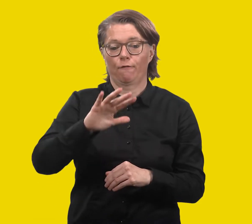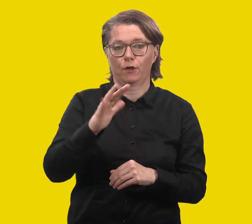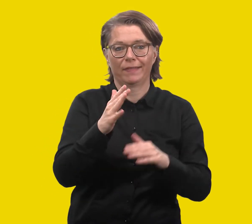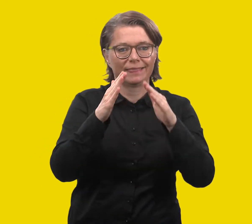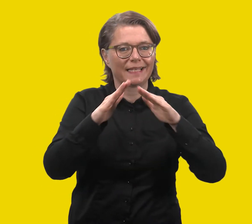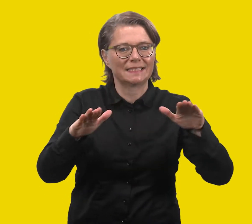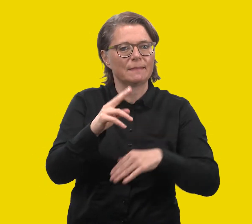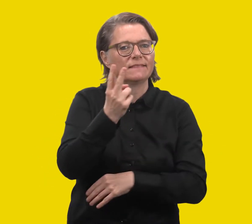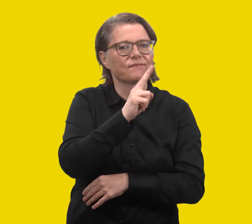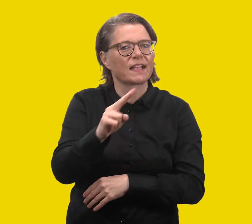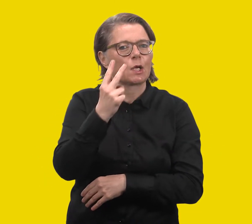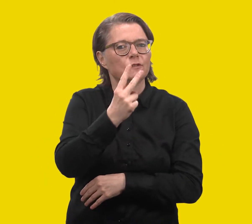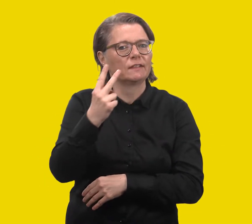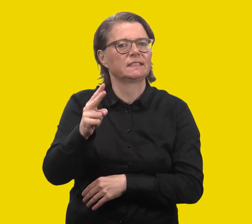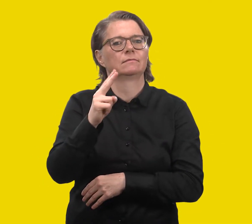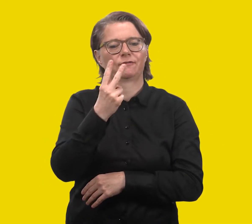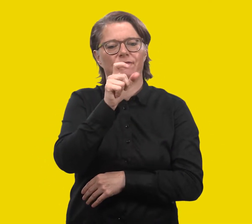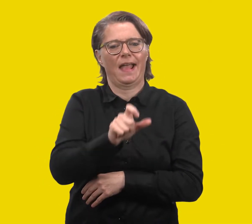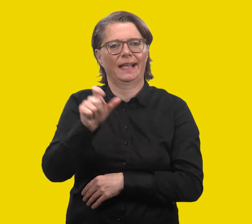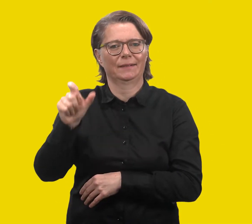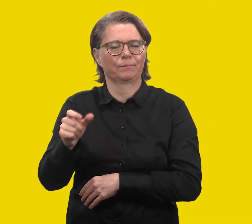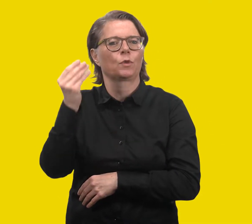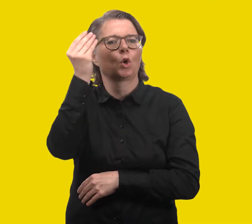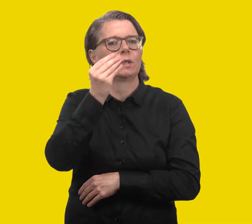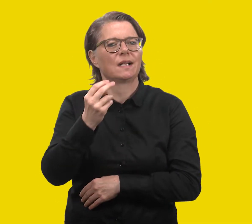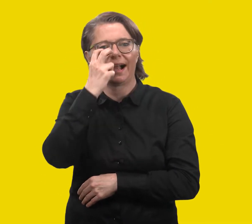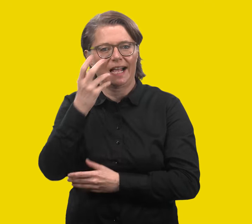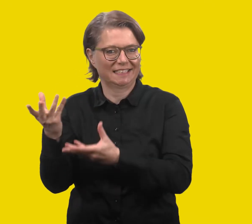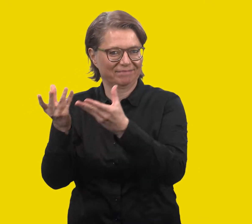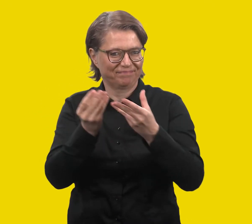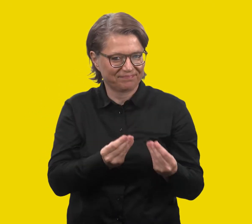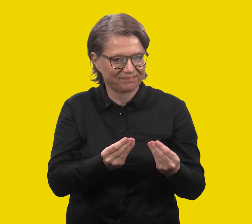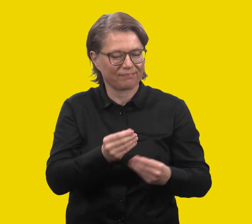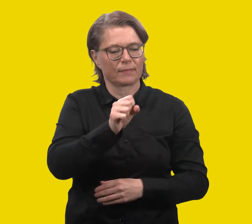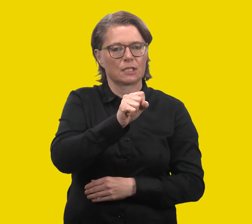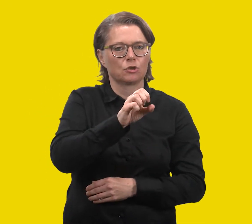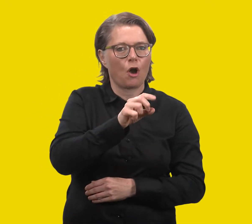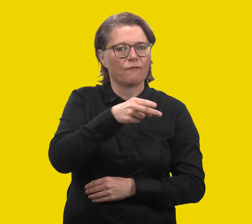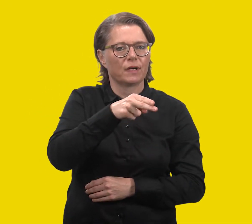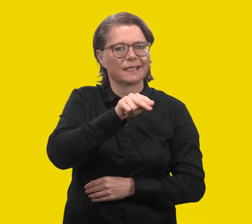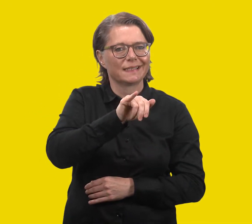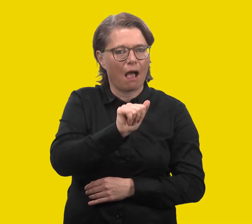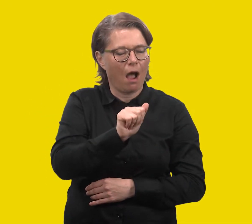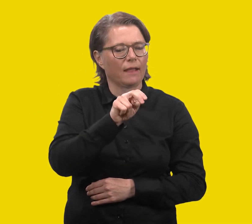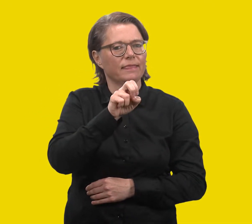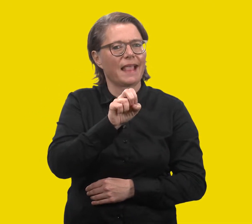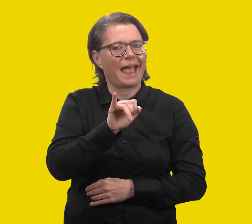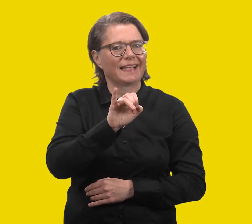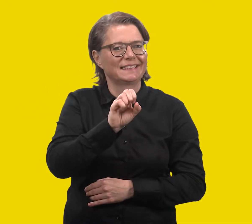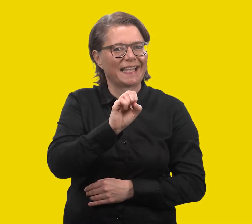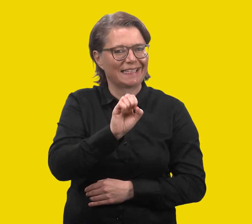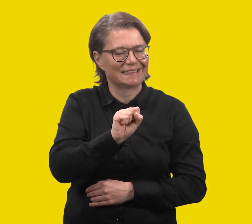Am 5. Dezember 2022 sind Sophia Neises